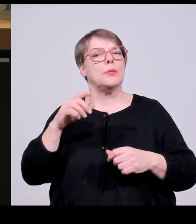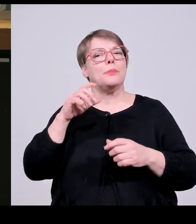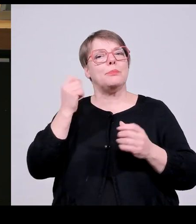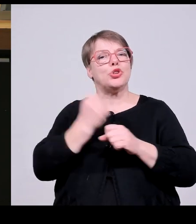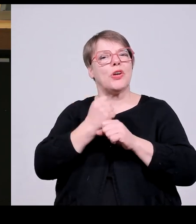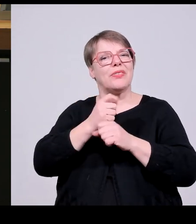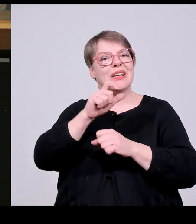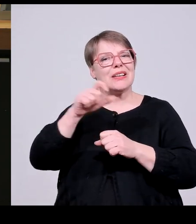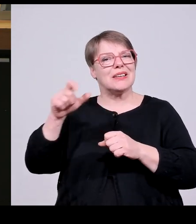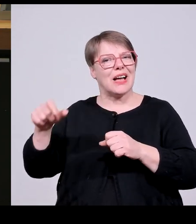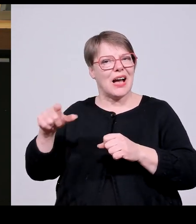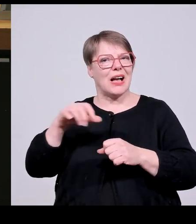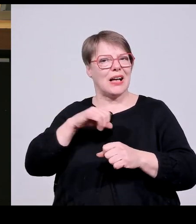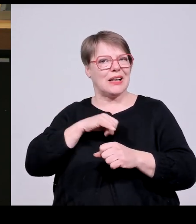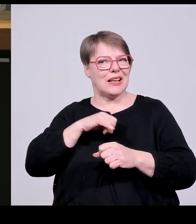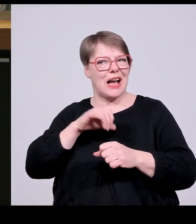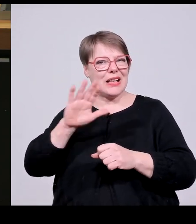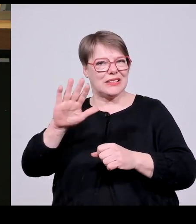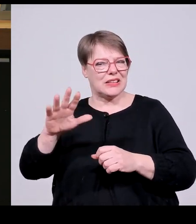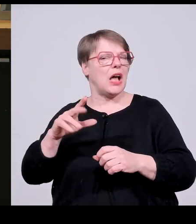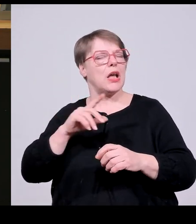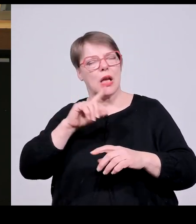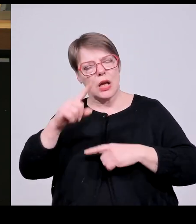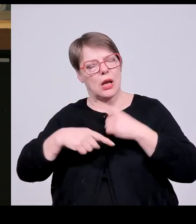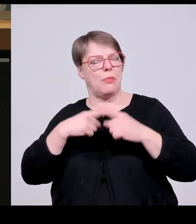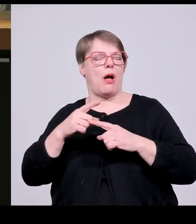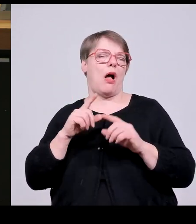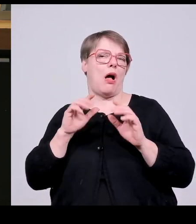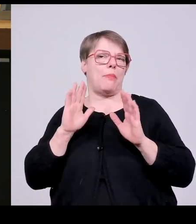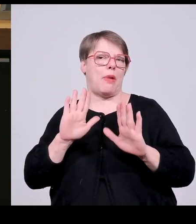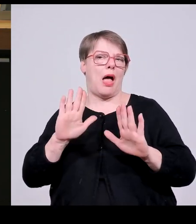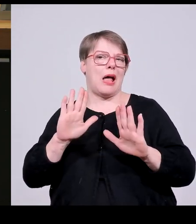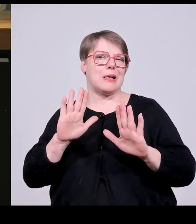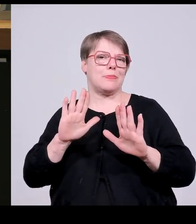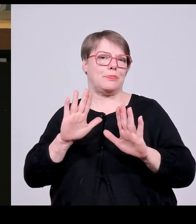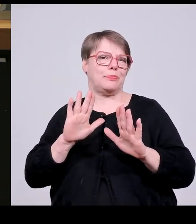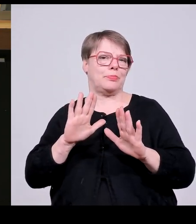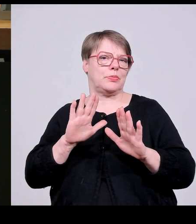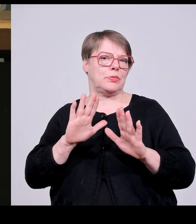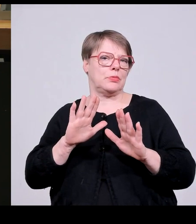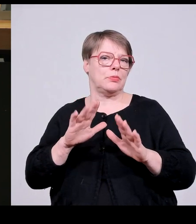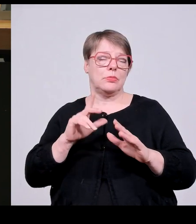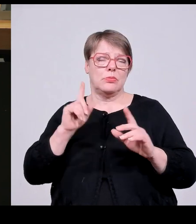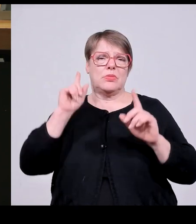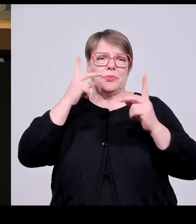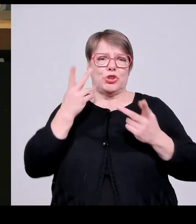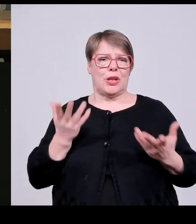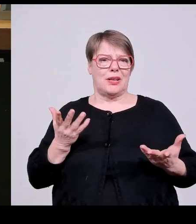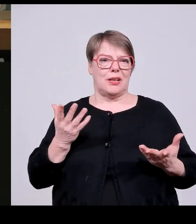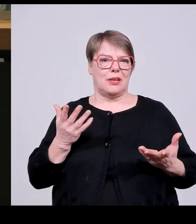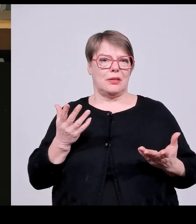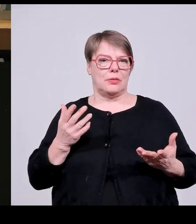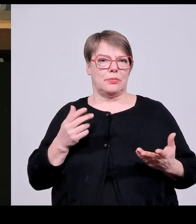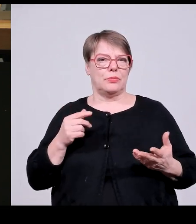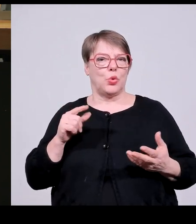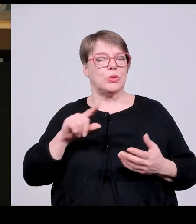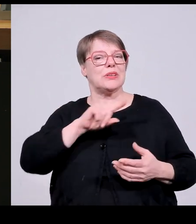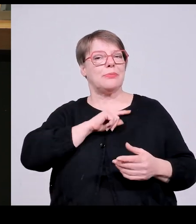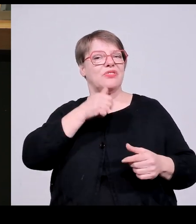bestehen bleiben, der volle Besitzstand gewahrt, der Energie Tarifvertragswerke weiterhin angewandt werden, denn